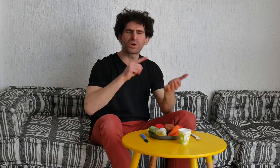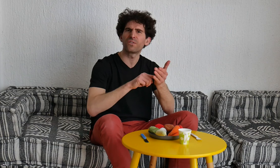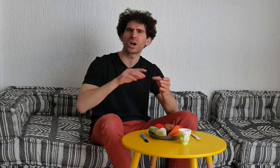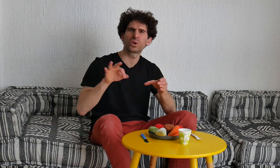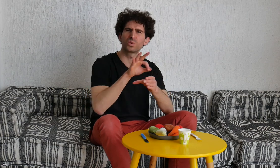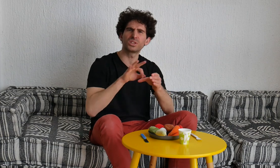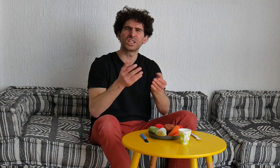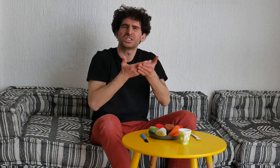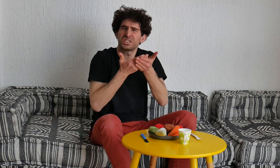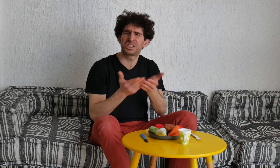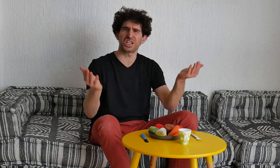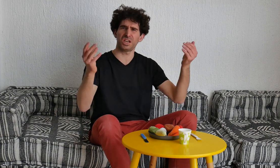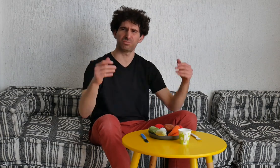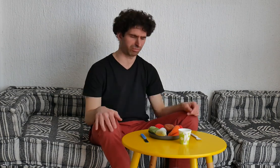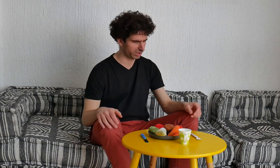Je préfère la cuisine, c'est plus simple !